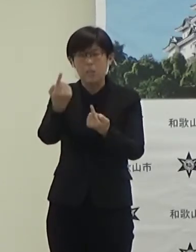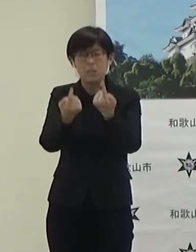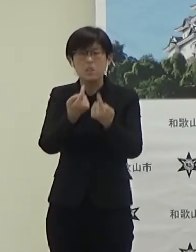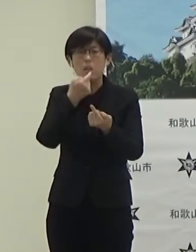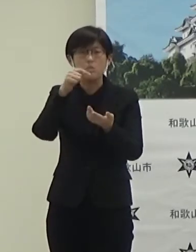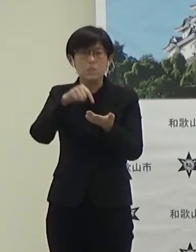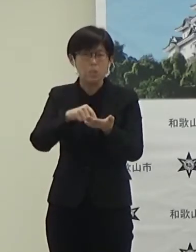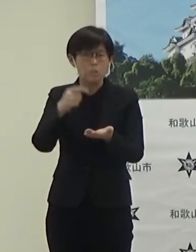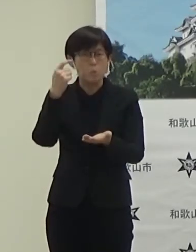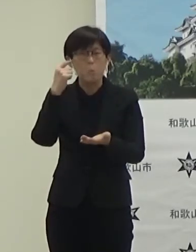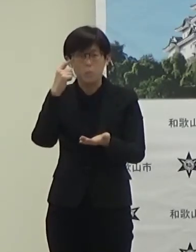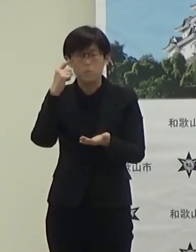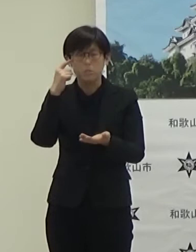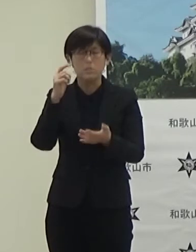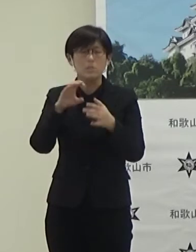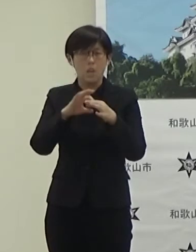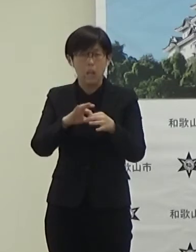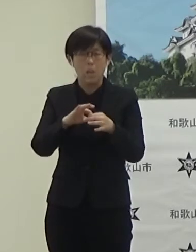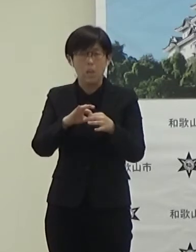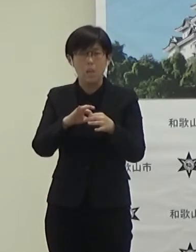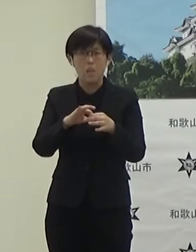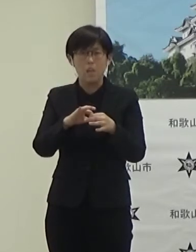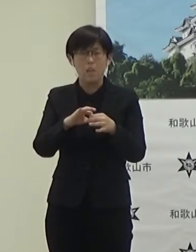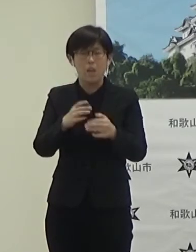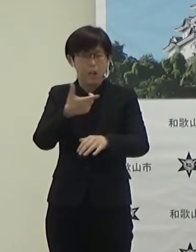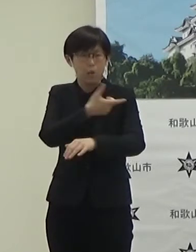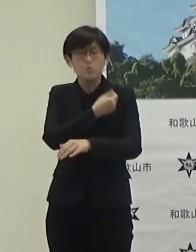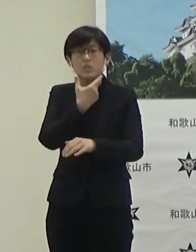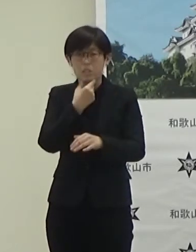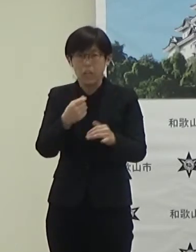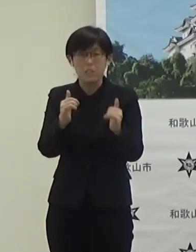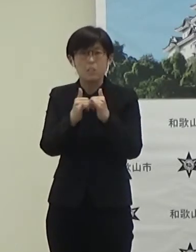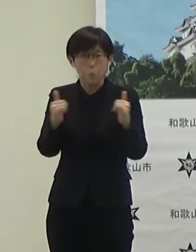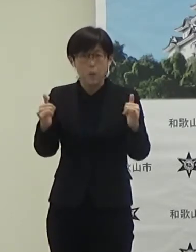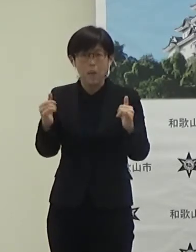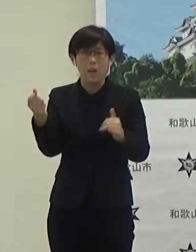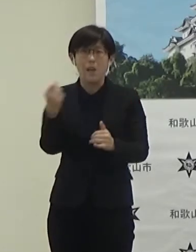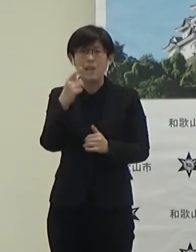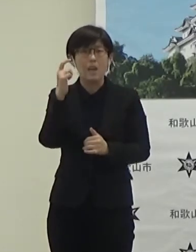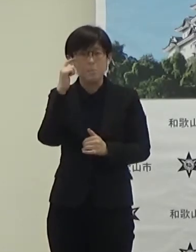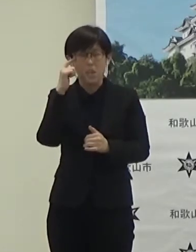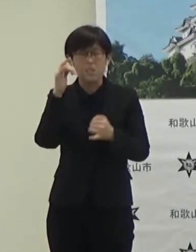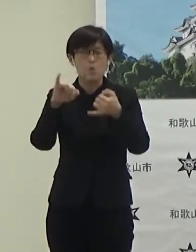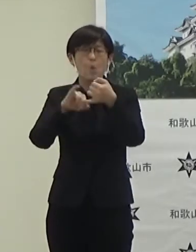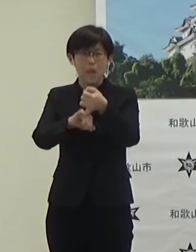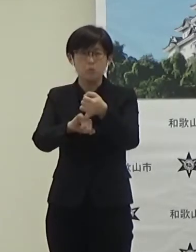ぜひ希望される方ははやいめに接種、予約をしていただければと思います